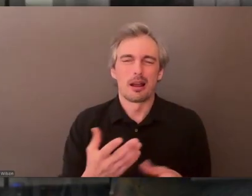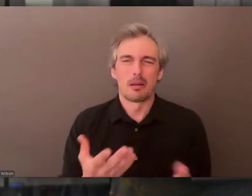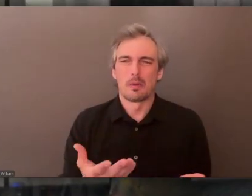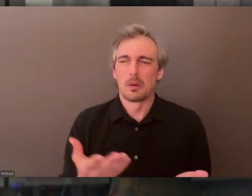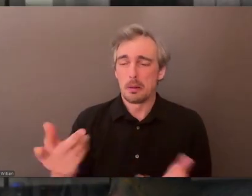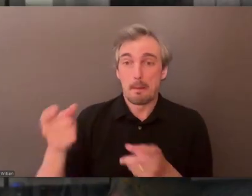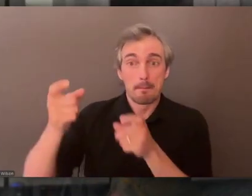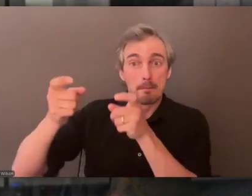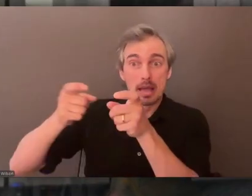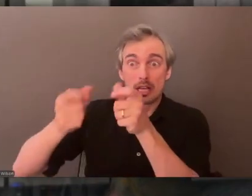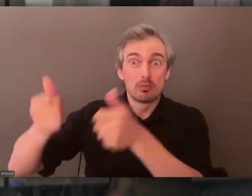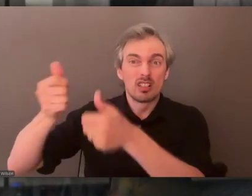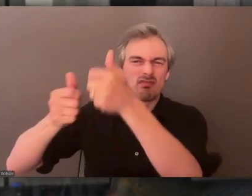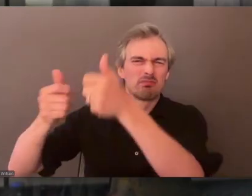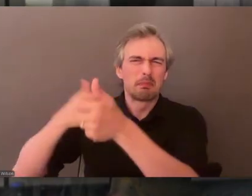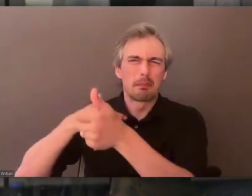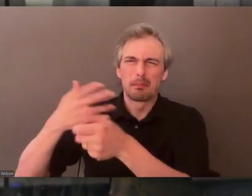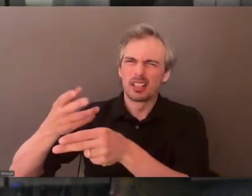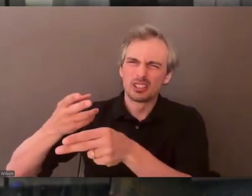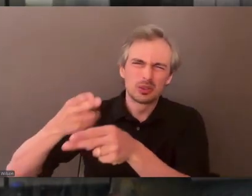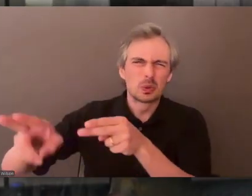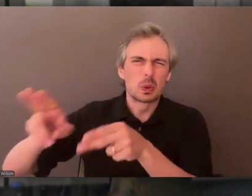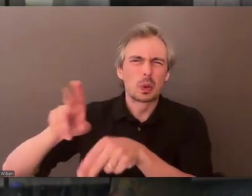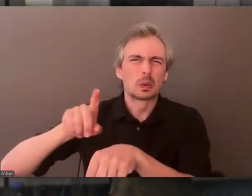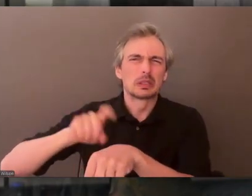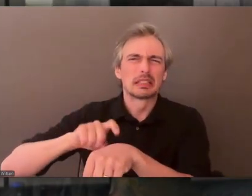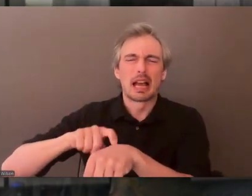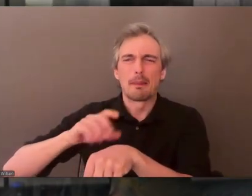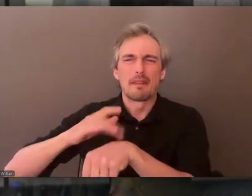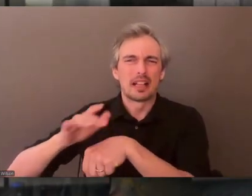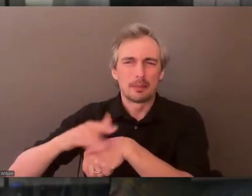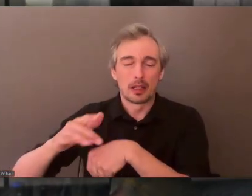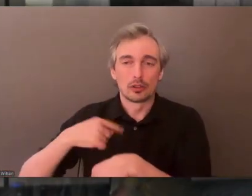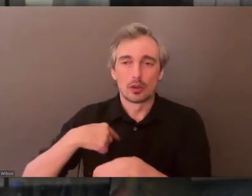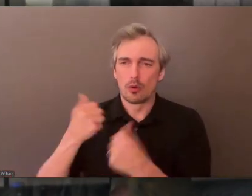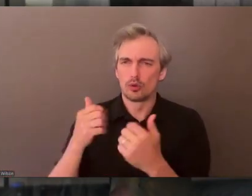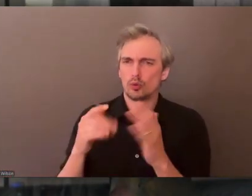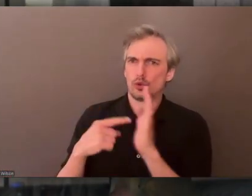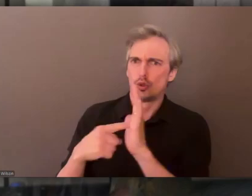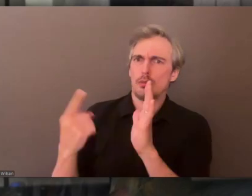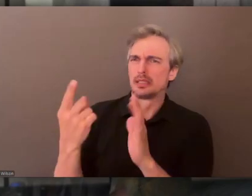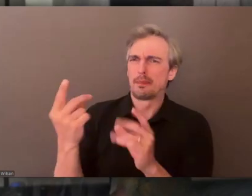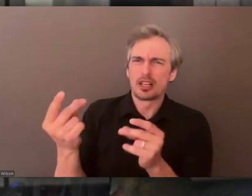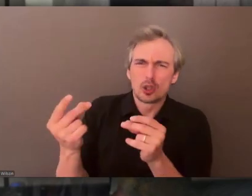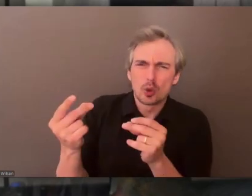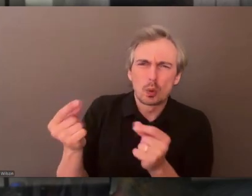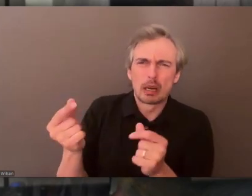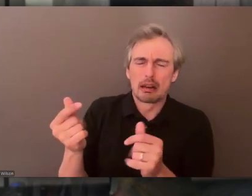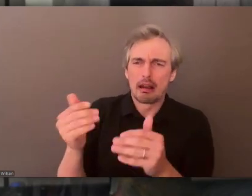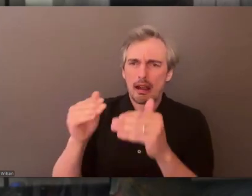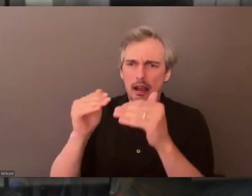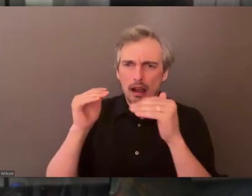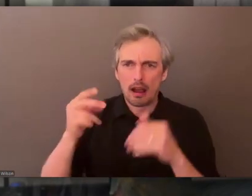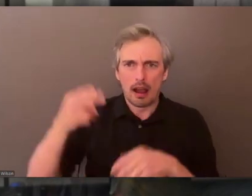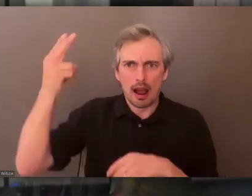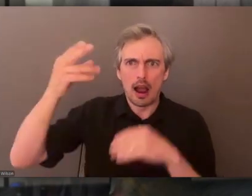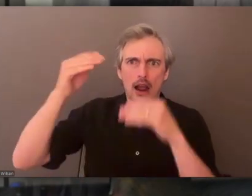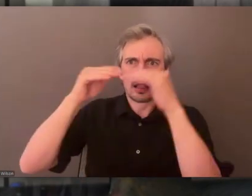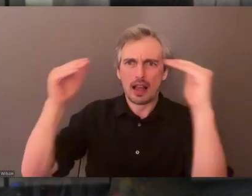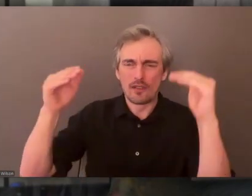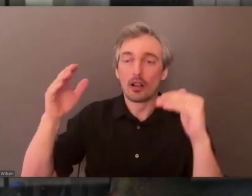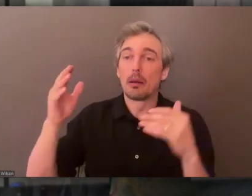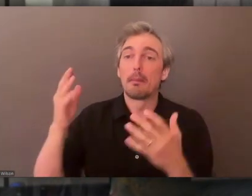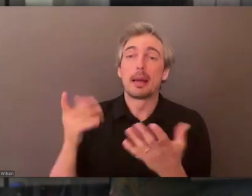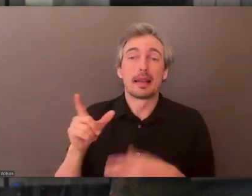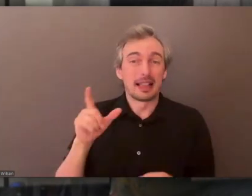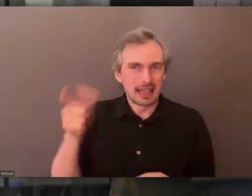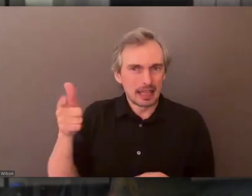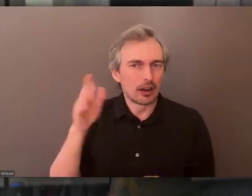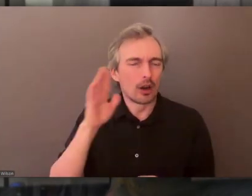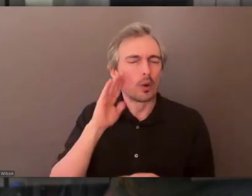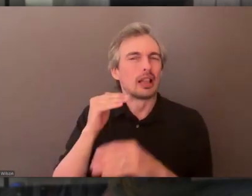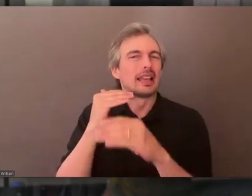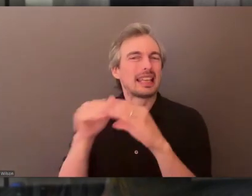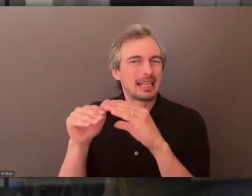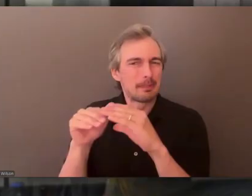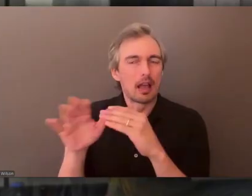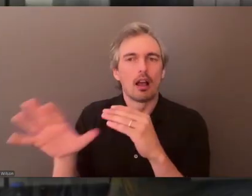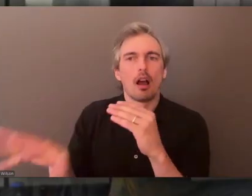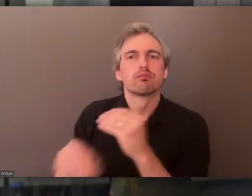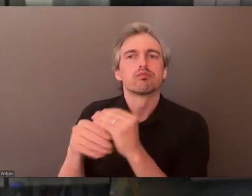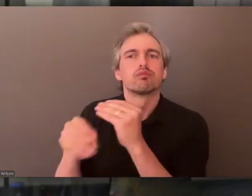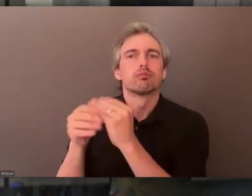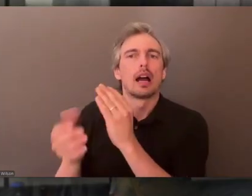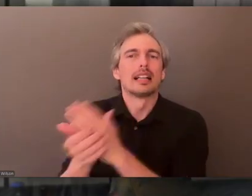そしてまた、彼らがより深く掘り下げたい場合に備えて、少なくともその資料にアクセ スできるように、添付ファイルを含むメ ールでフォロ ーアップすることもあります。